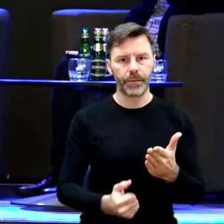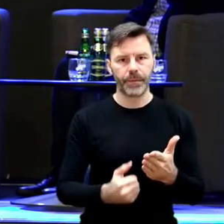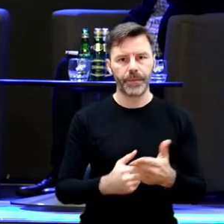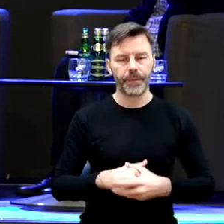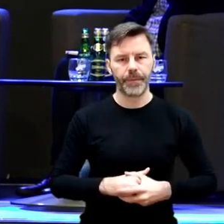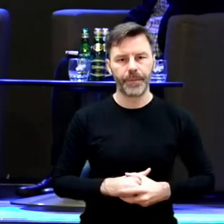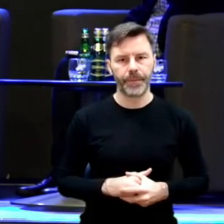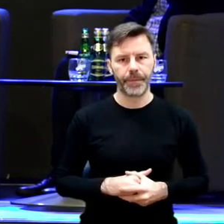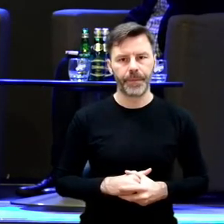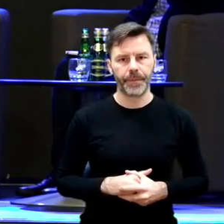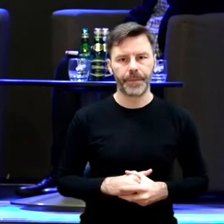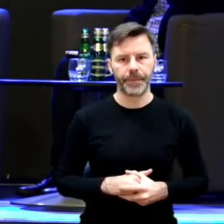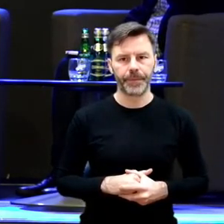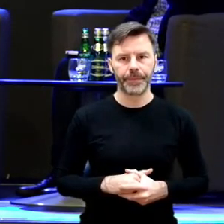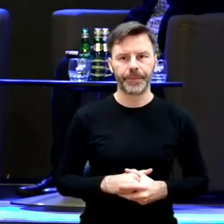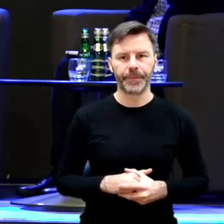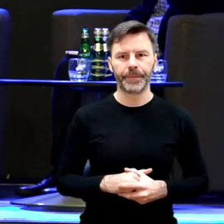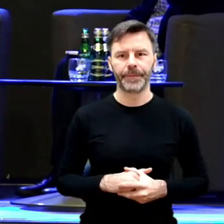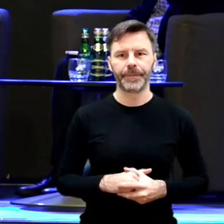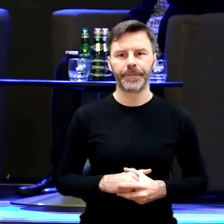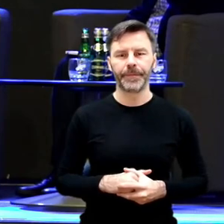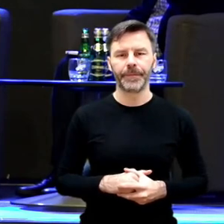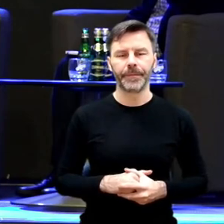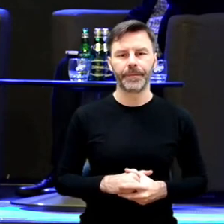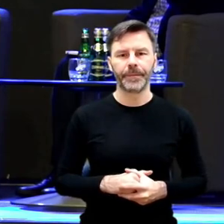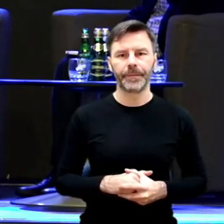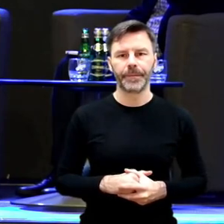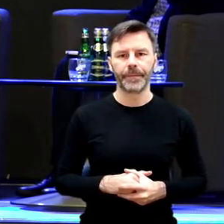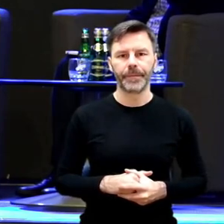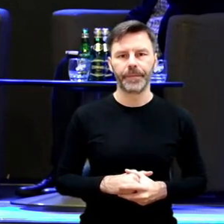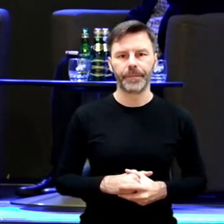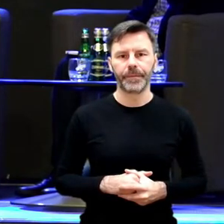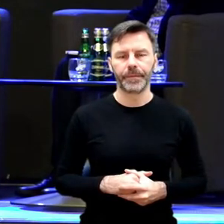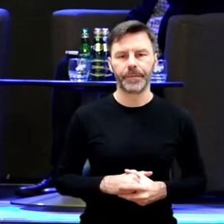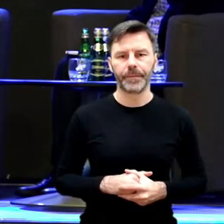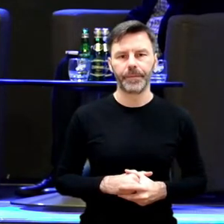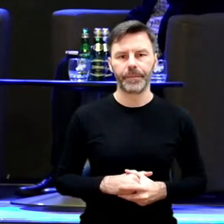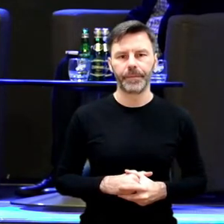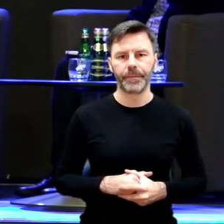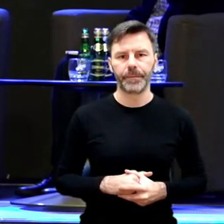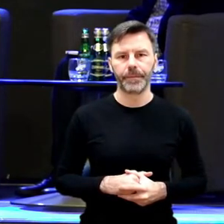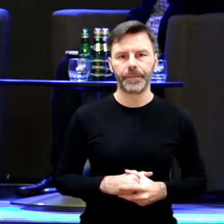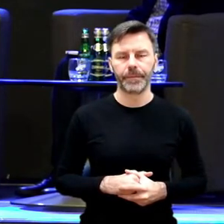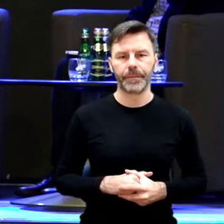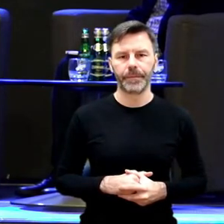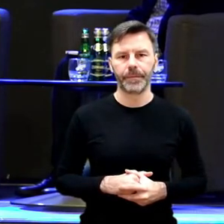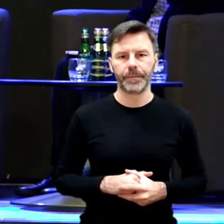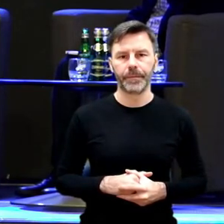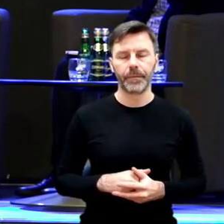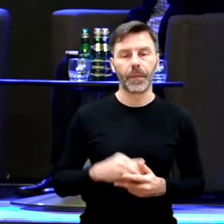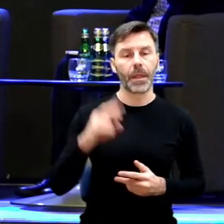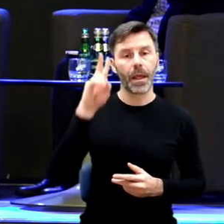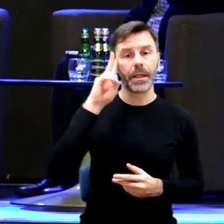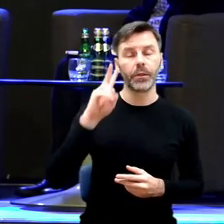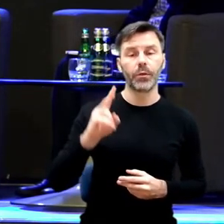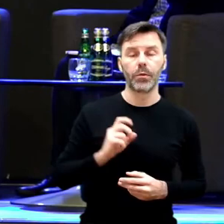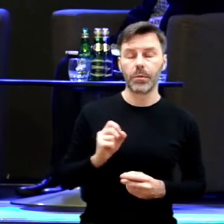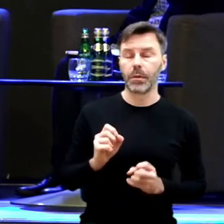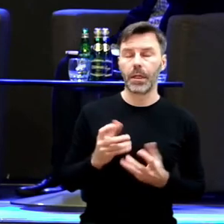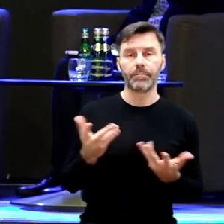Oczywiście w wymiarze instytucjonalnym to chodzi o to, żeby gminy